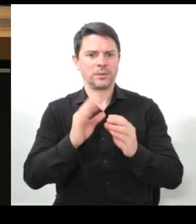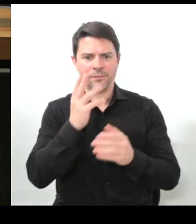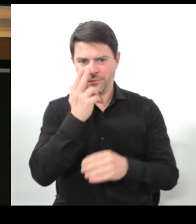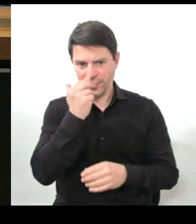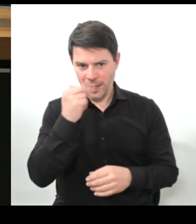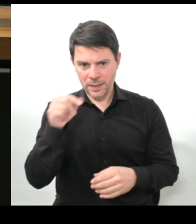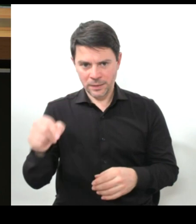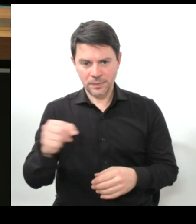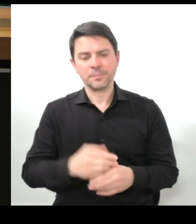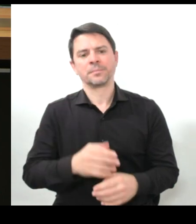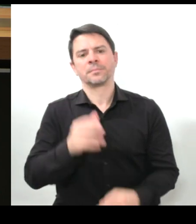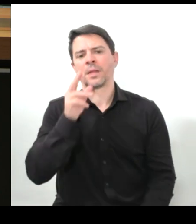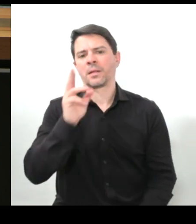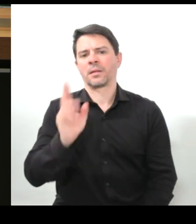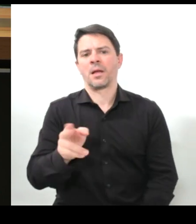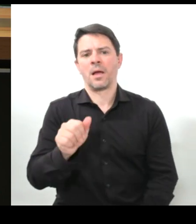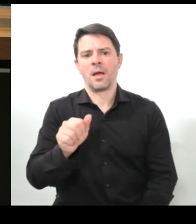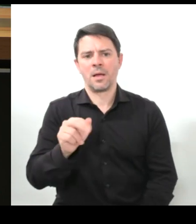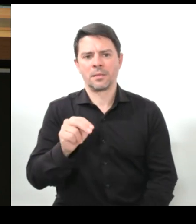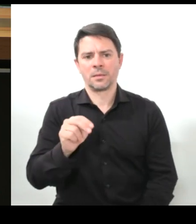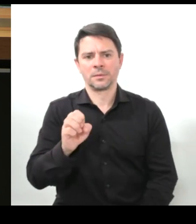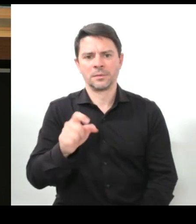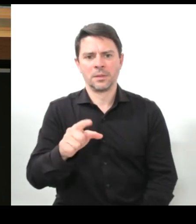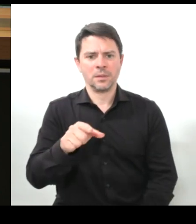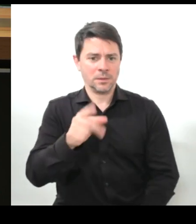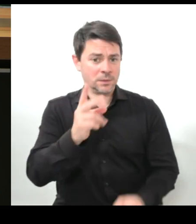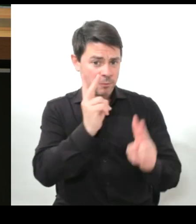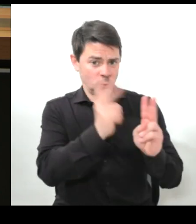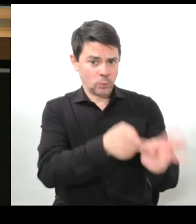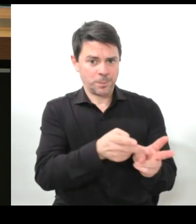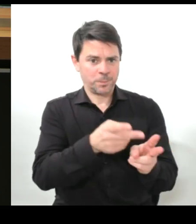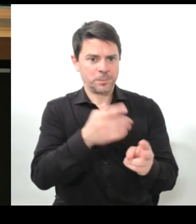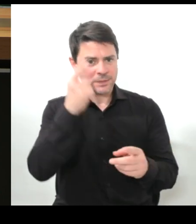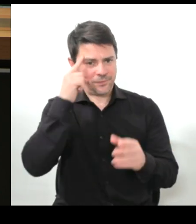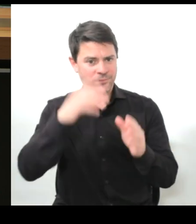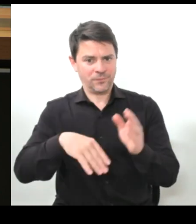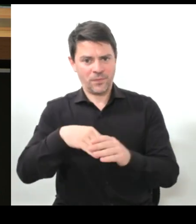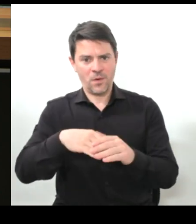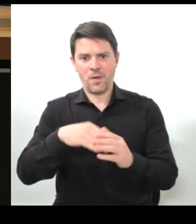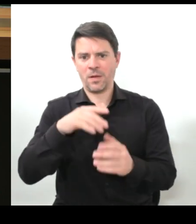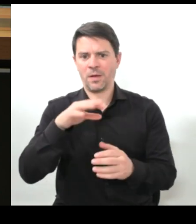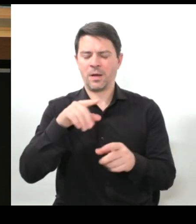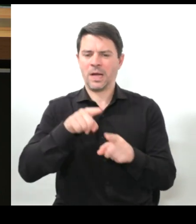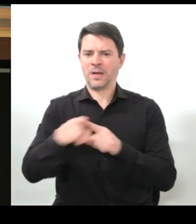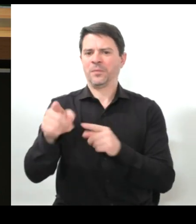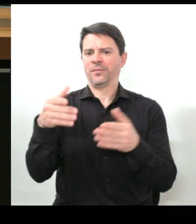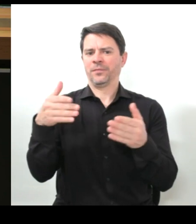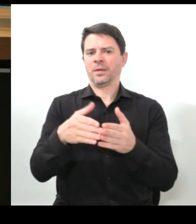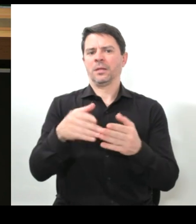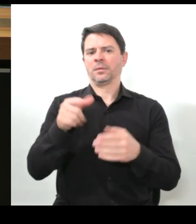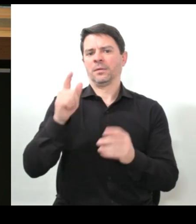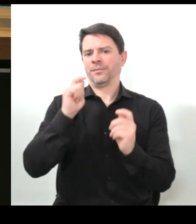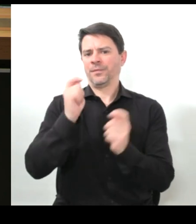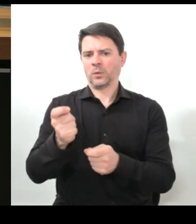kommen, dass wir nämlich von diesem Proporz Bezirksämtern abrücken und das wir hinkommen zu einer verantwortlichen